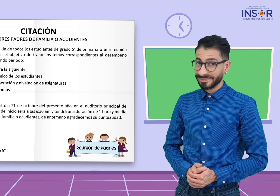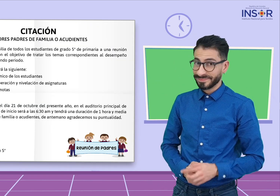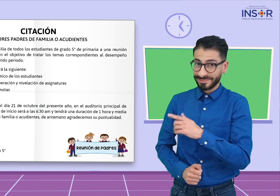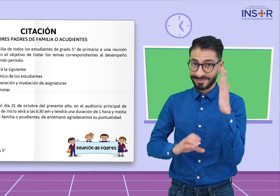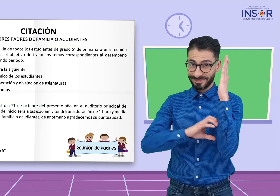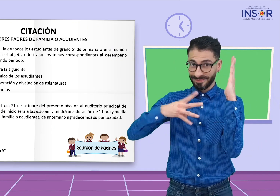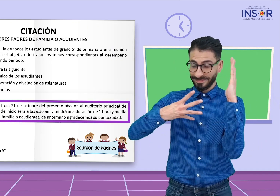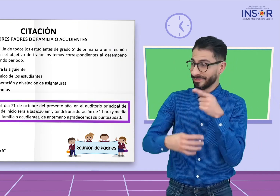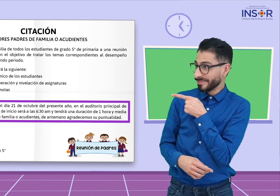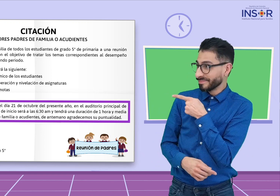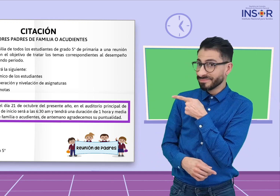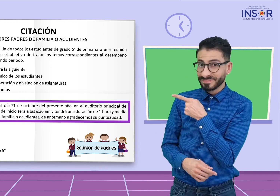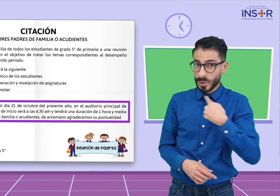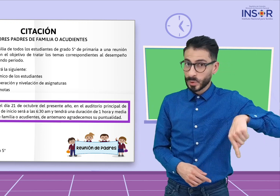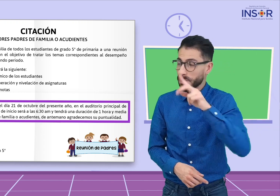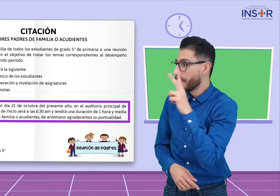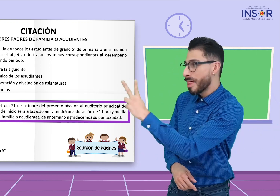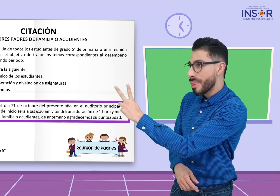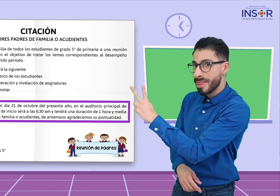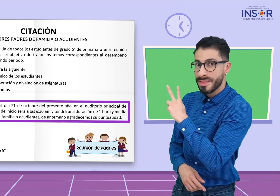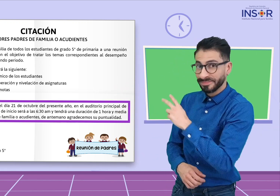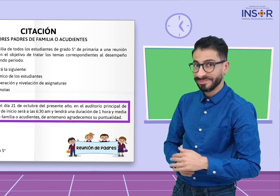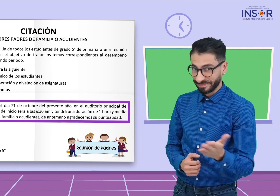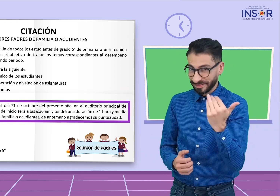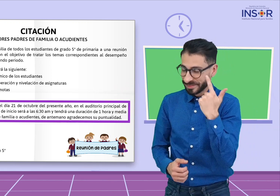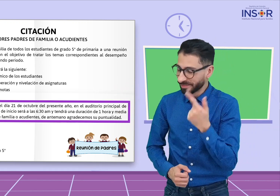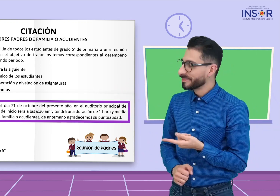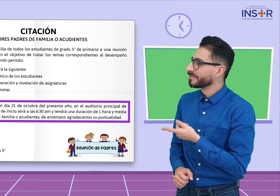Vamos a leer la cuarta parte.